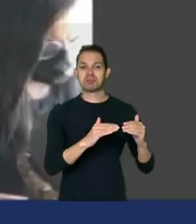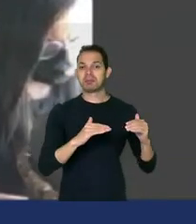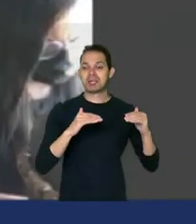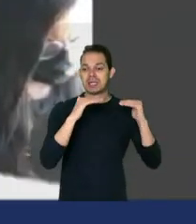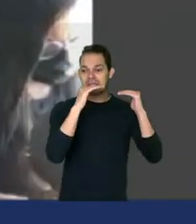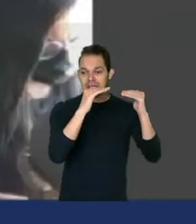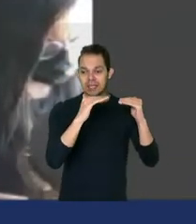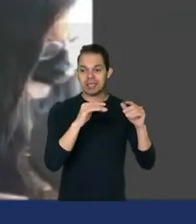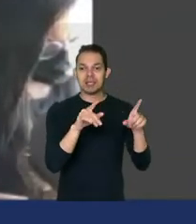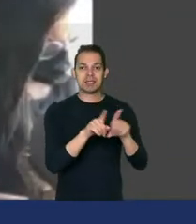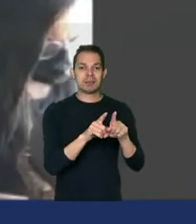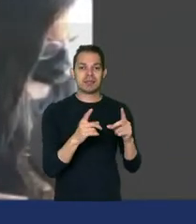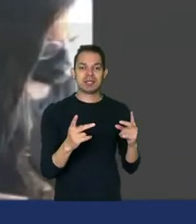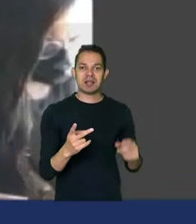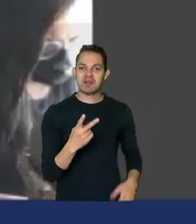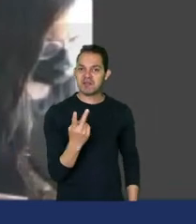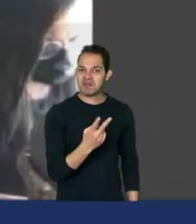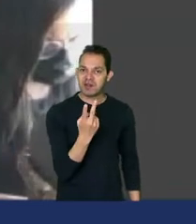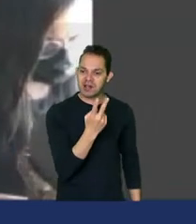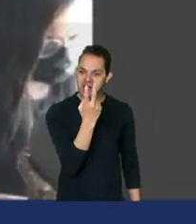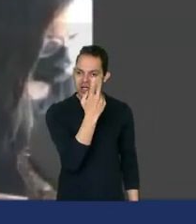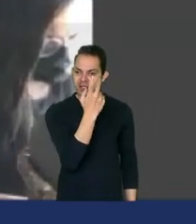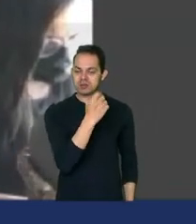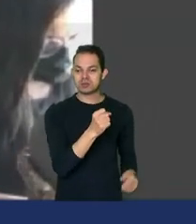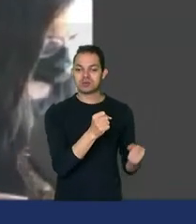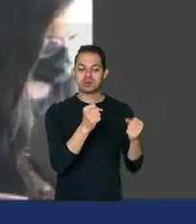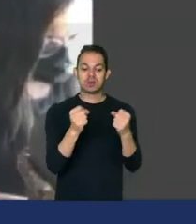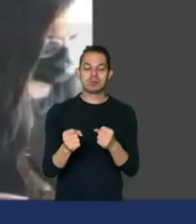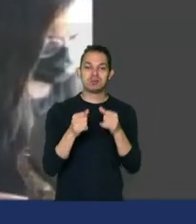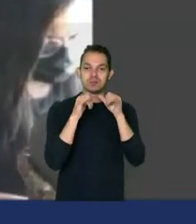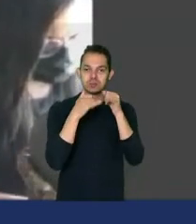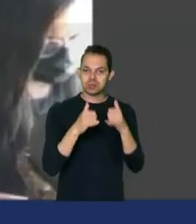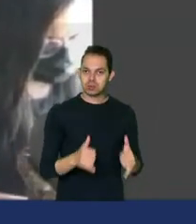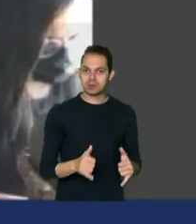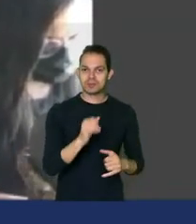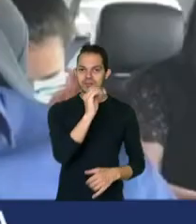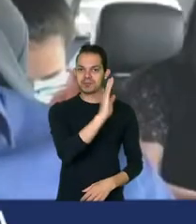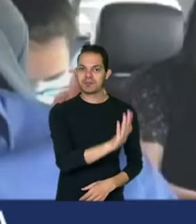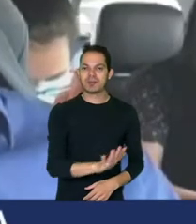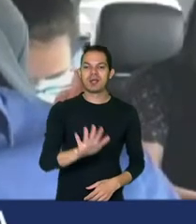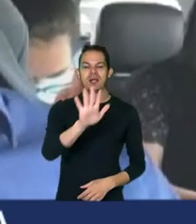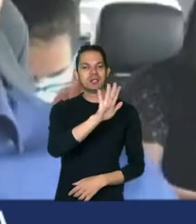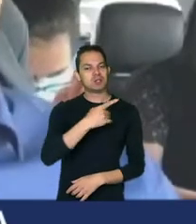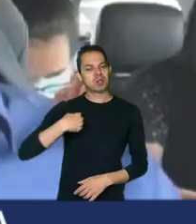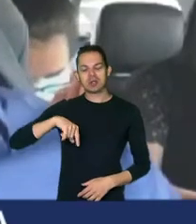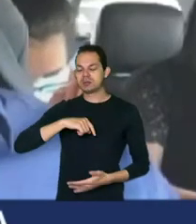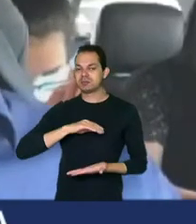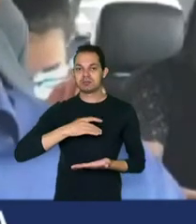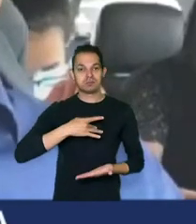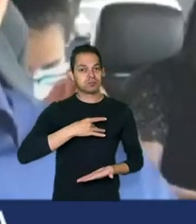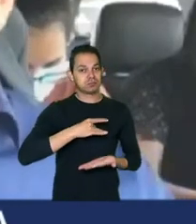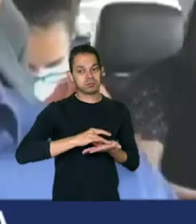SERVIÇO DA SOBERANIA E DA VALORIZAÇÃO DO NOSSO PODER BIOENERGÉTICO NACIONAL. FICA O NOSSO REPÚDIO E ESSA CASA TEM QUE MUDAR ESSA POLÍTICA